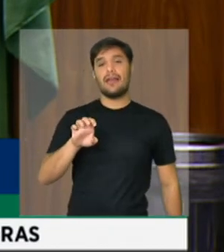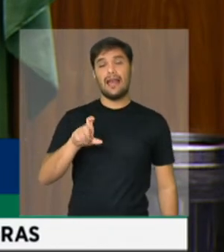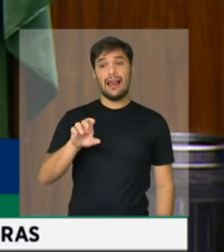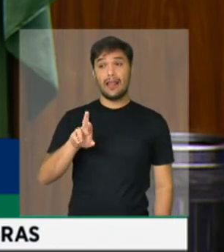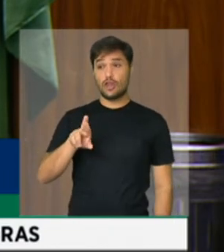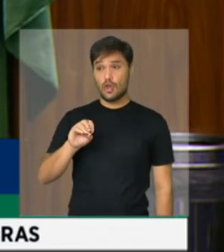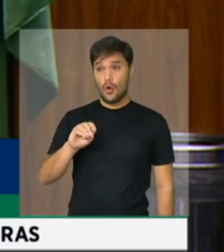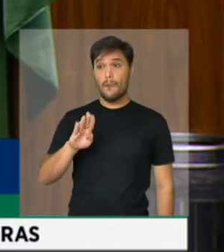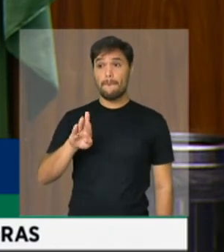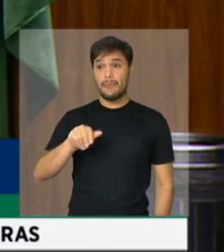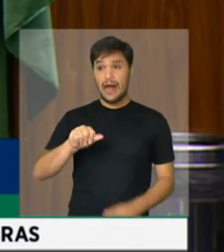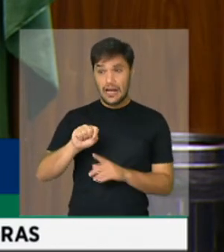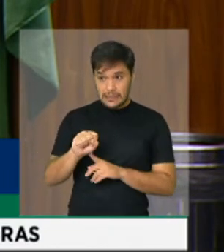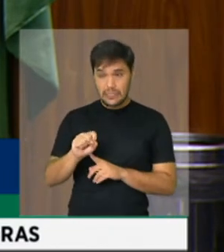VENDA DAQUELA QUE É UMA DAS